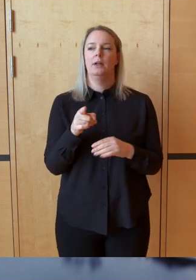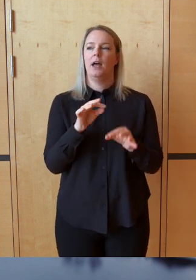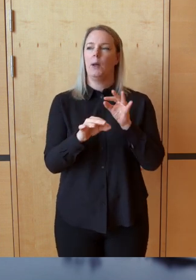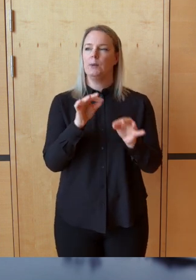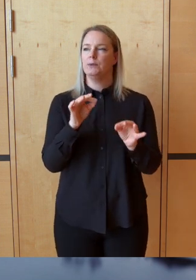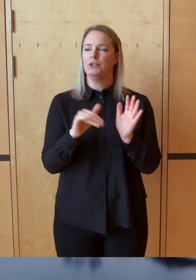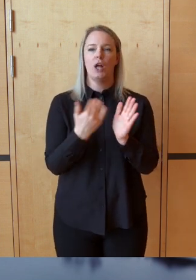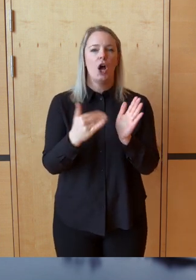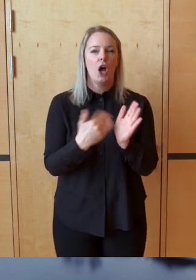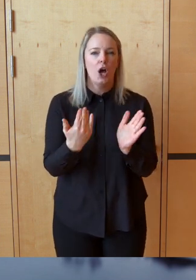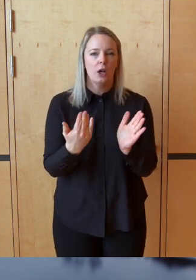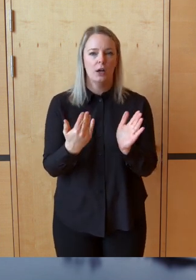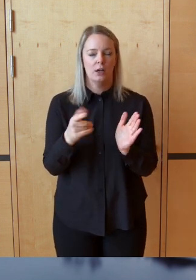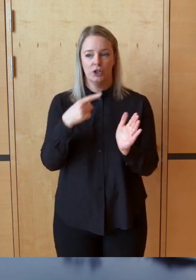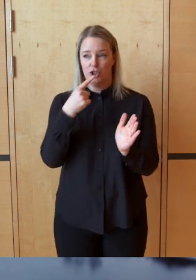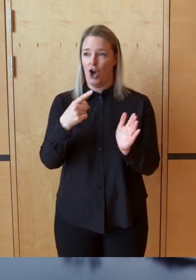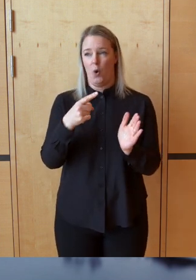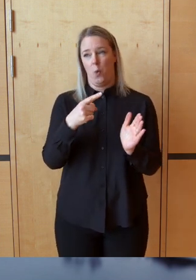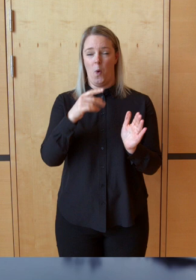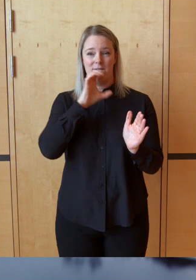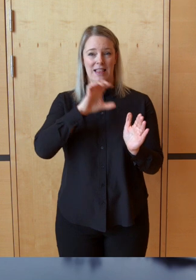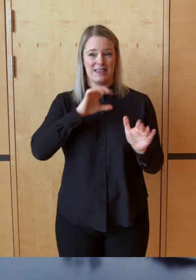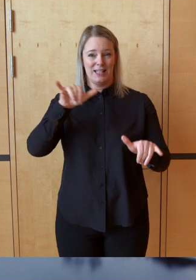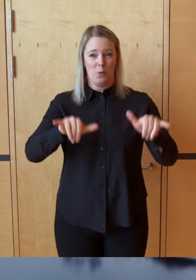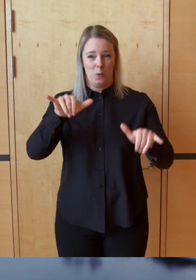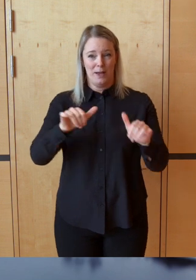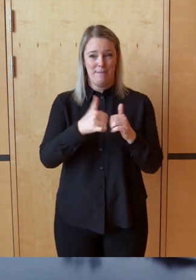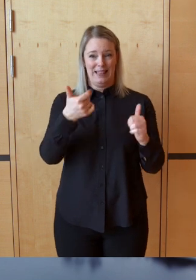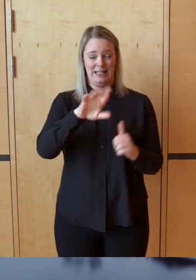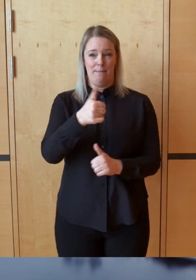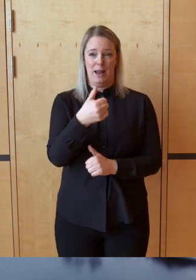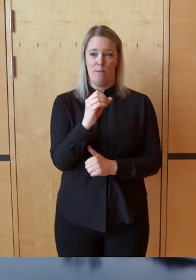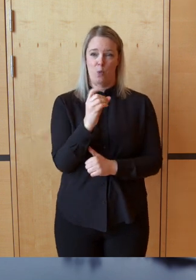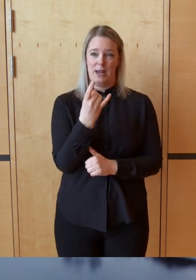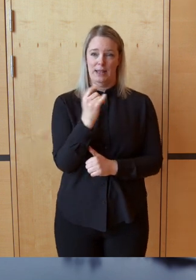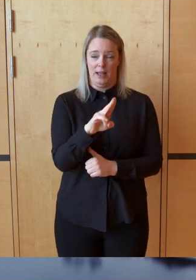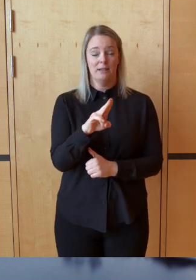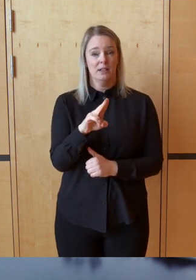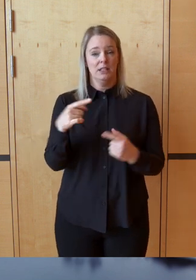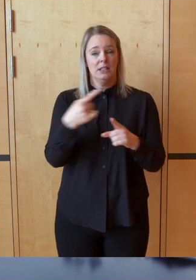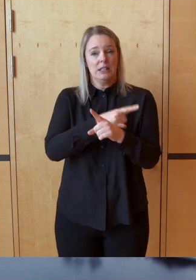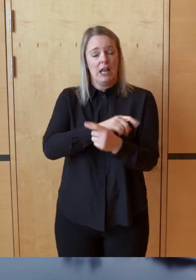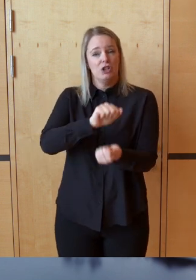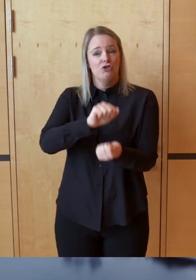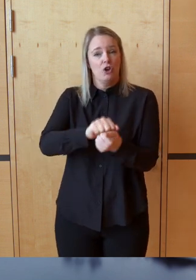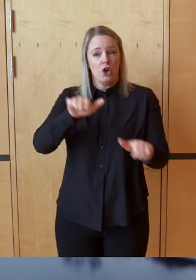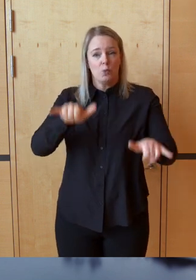Undervattensskoter med vissa områden där snöskoter Alltså det finns en massa störande ljud Satte